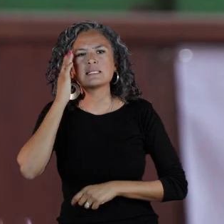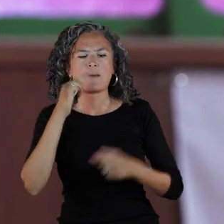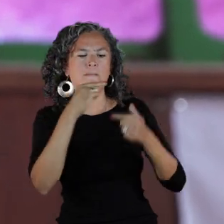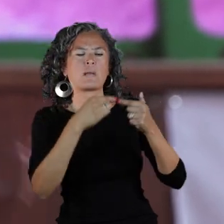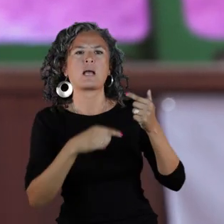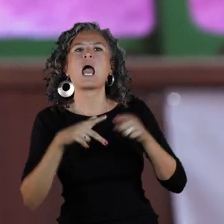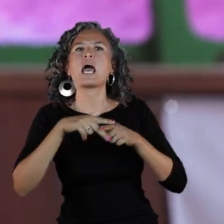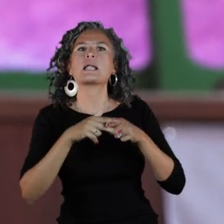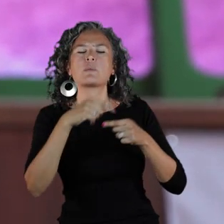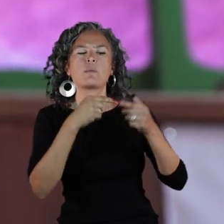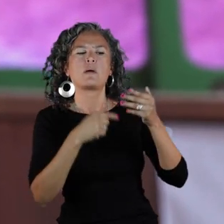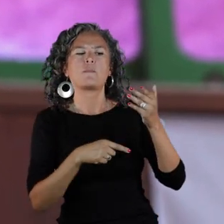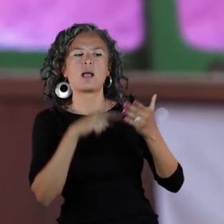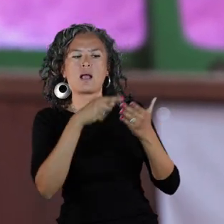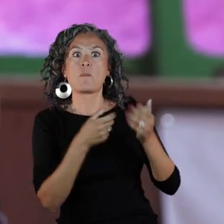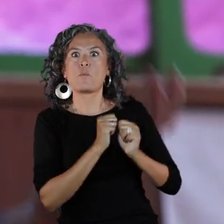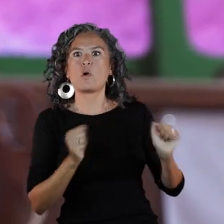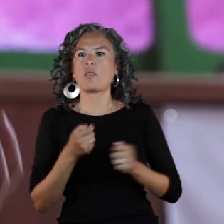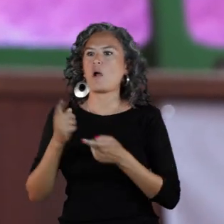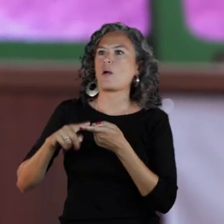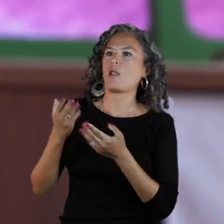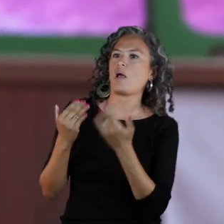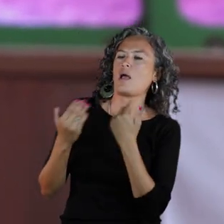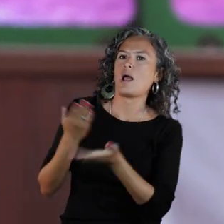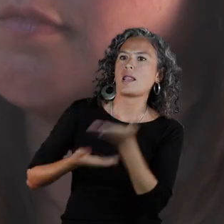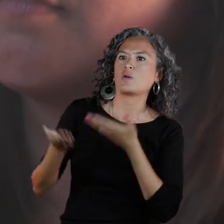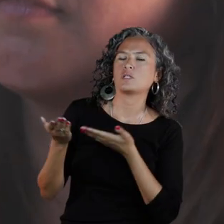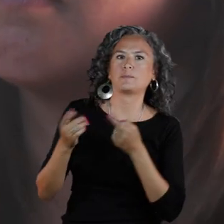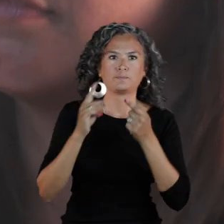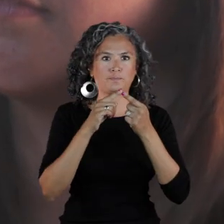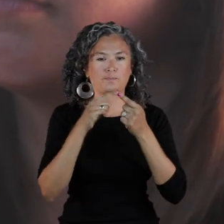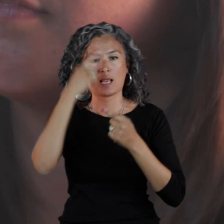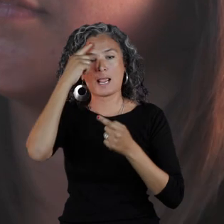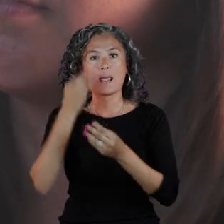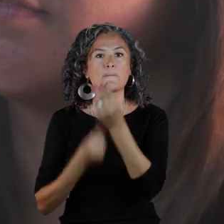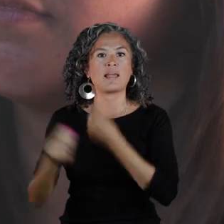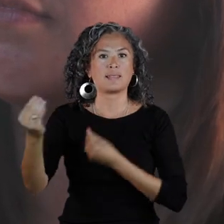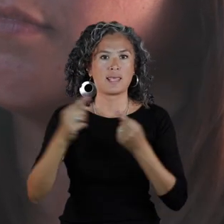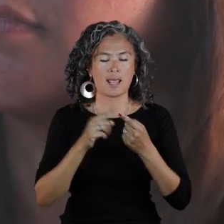mujer, para ser capaces de negociar? Empatía